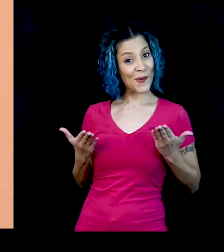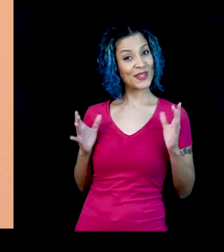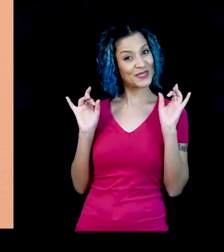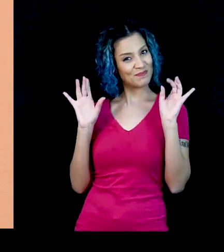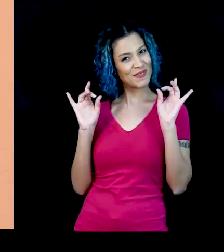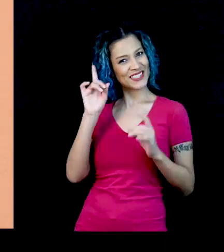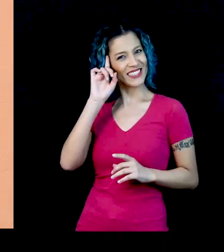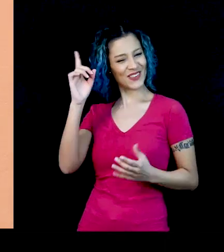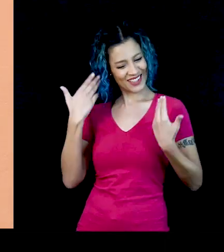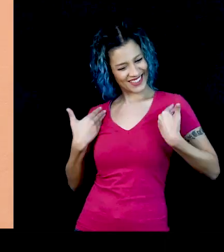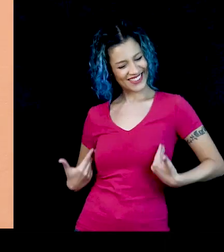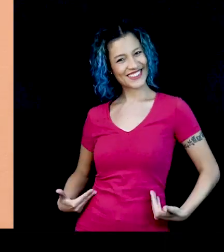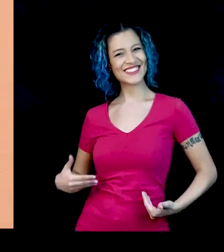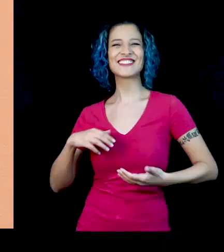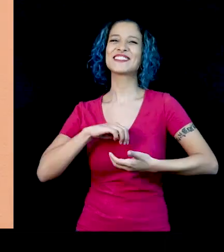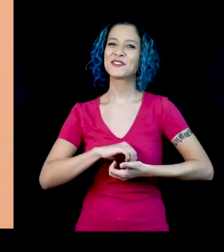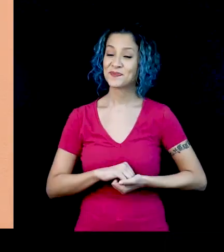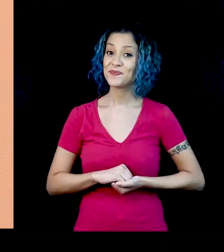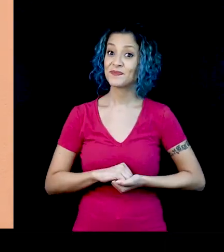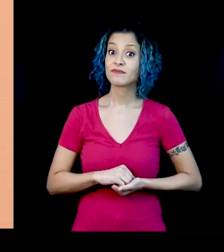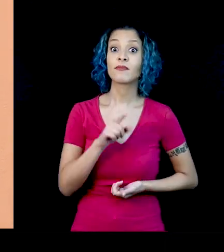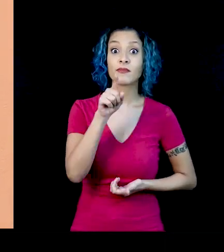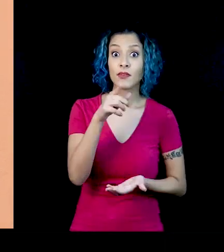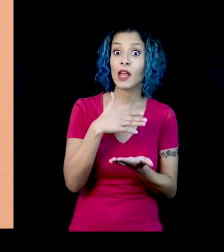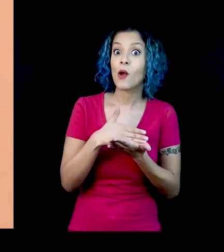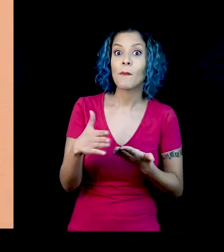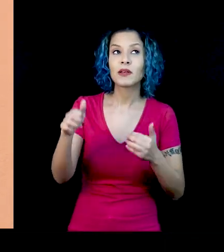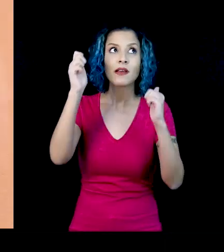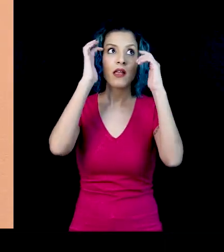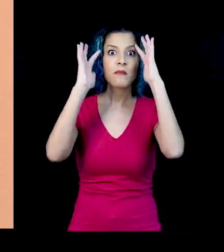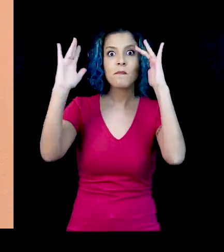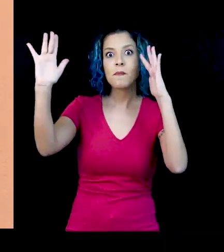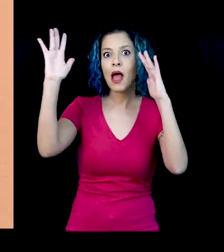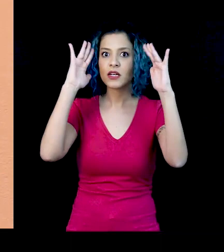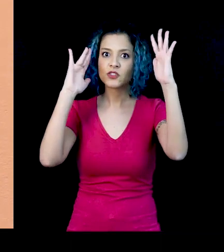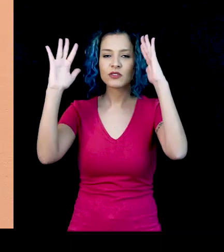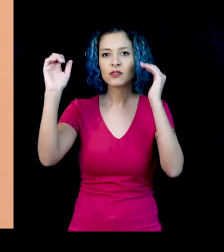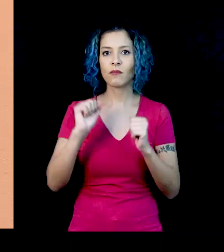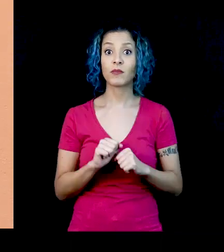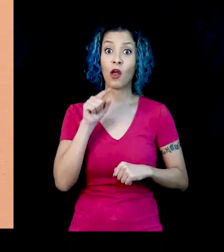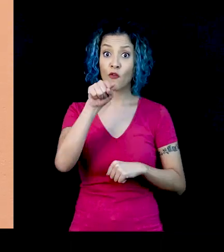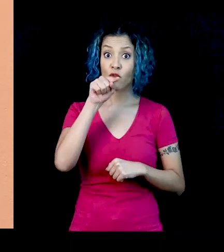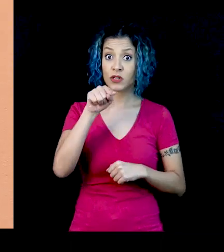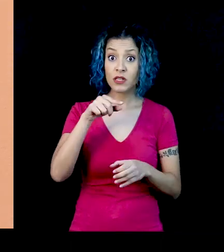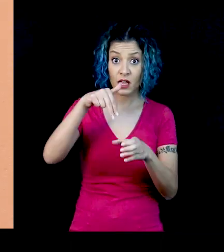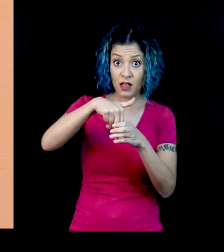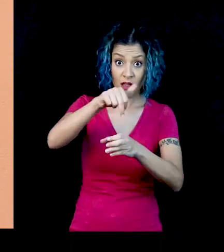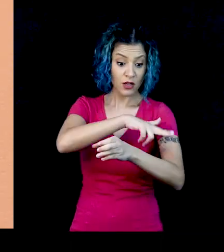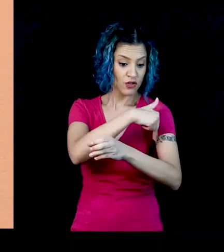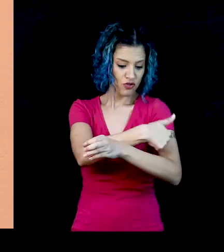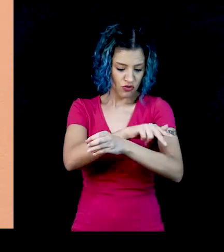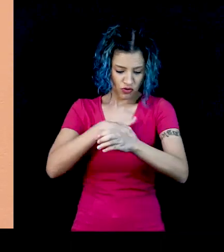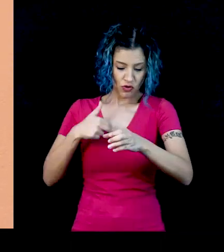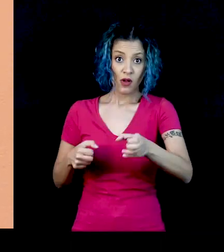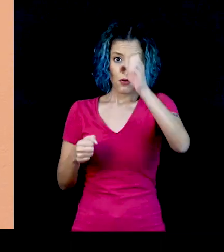Para isso, você vai imaginar que jogou tinta no seu corpo inteiro